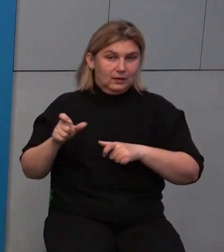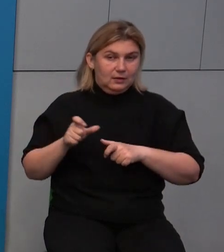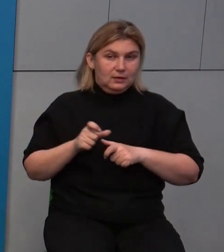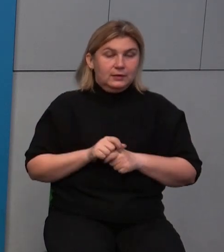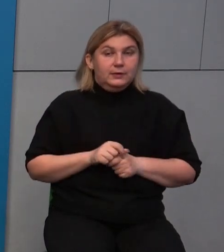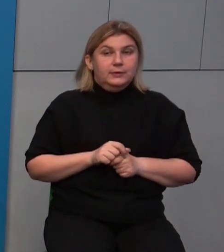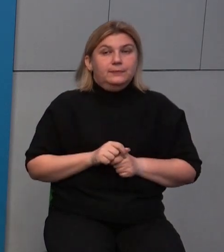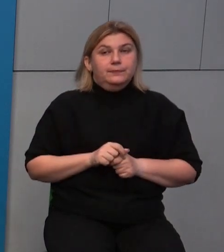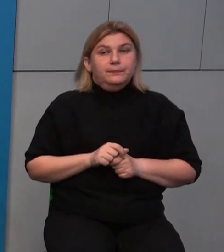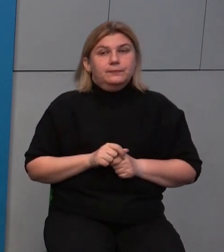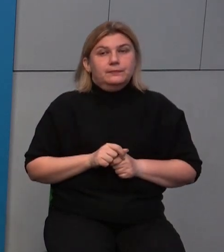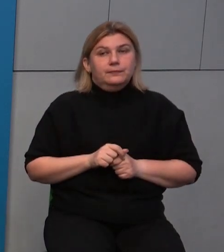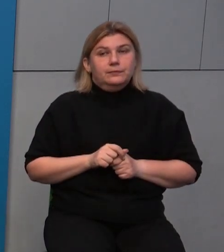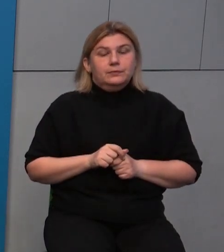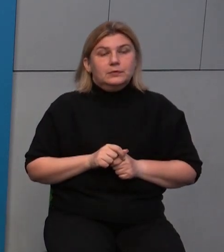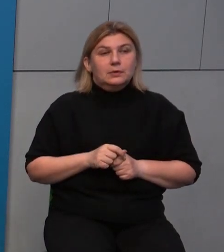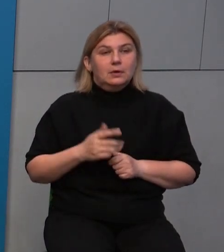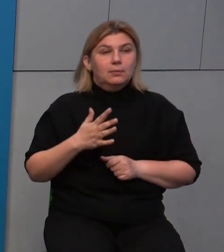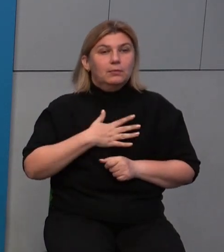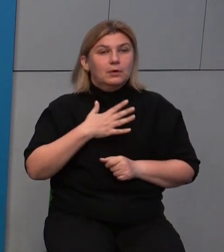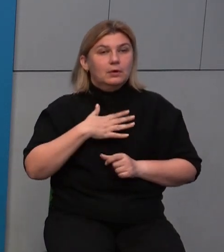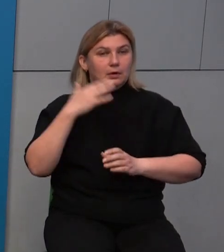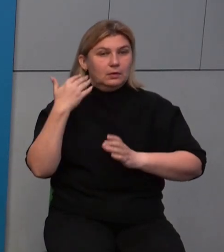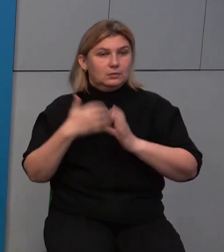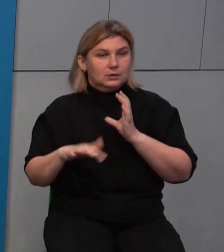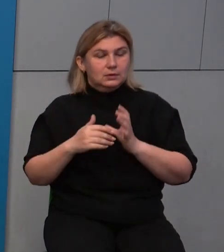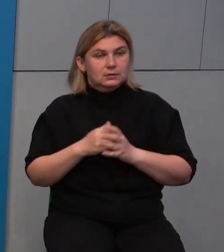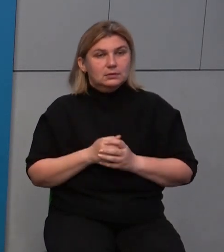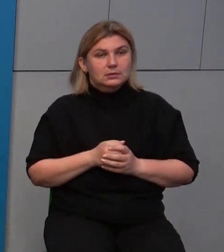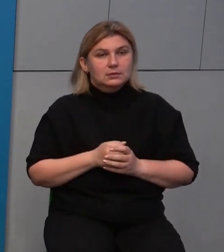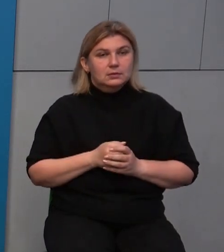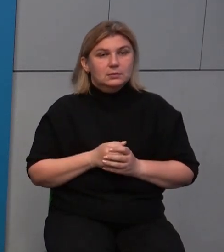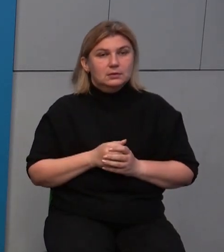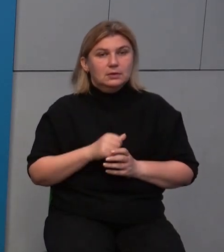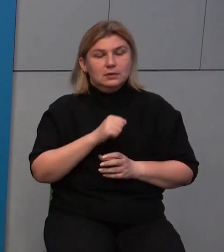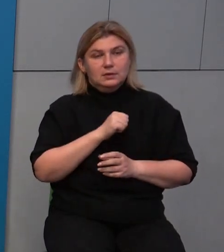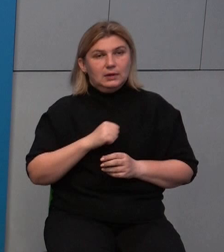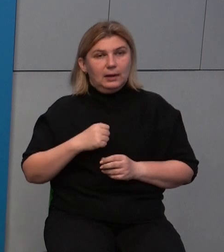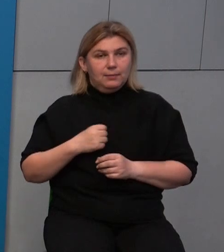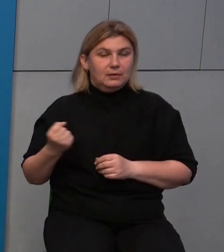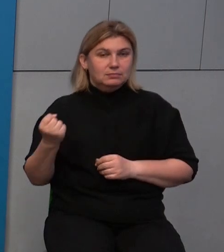indywidualnego poczucia utraty i sami nosimy w sobie tę żałobę.